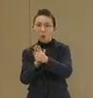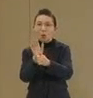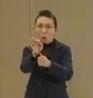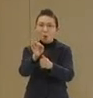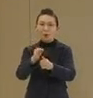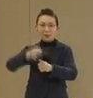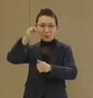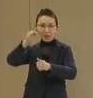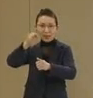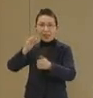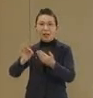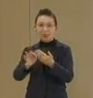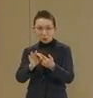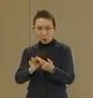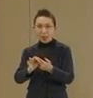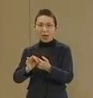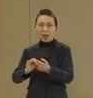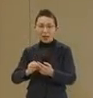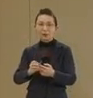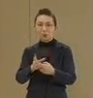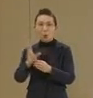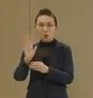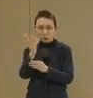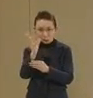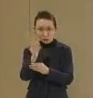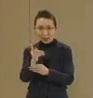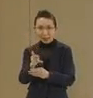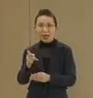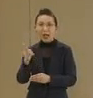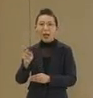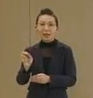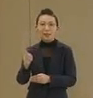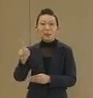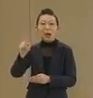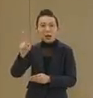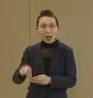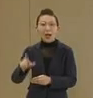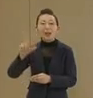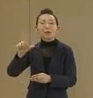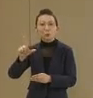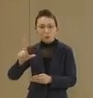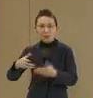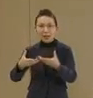救急隊やハイパーレスキュー 隊の増強も取り組みます